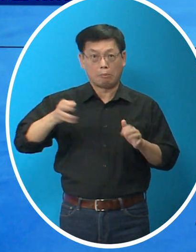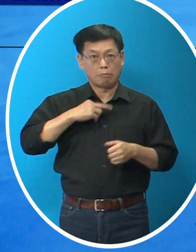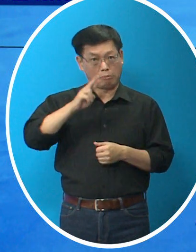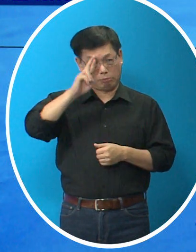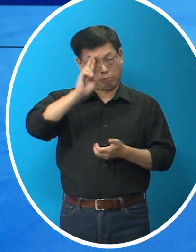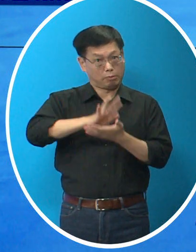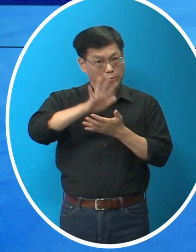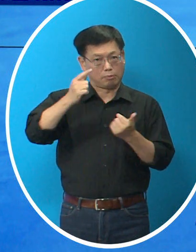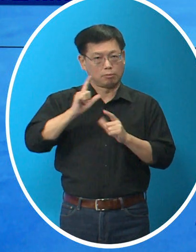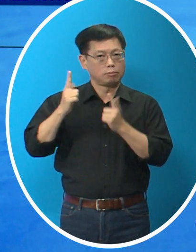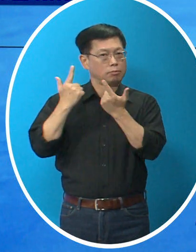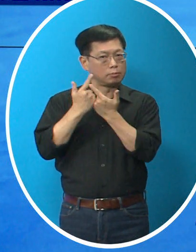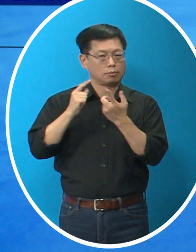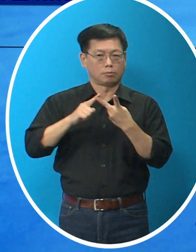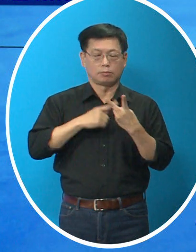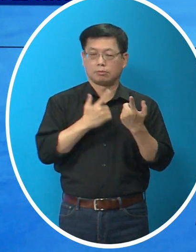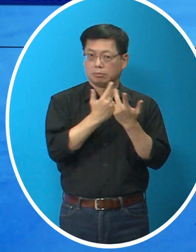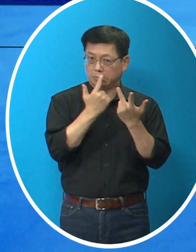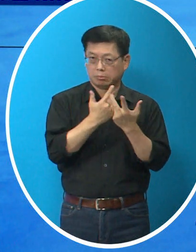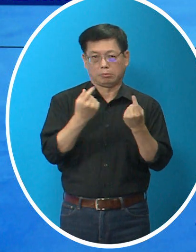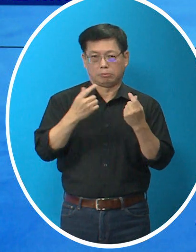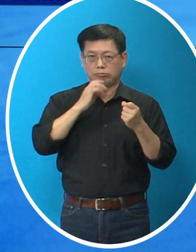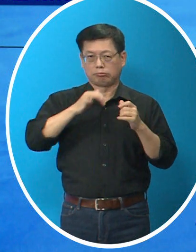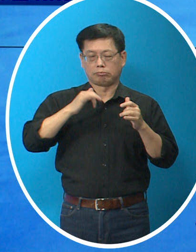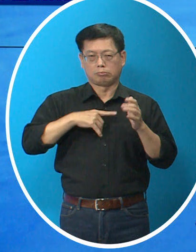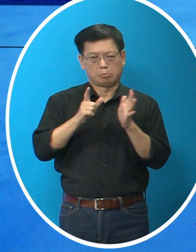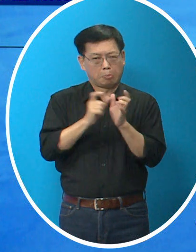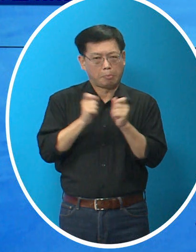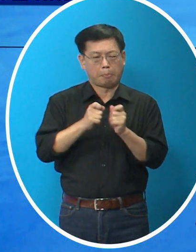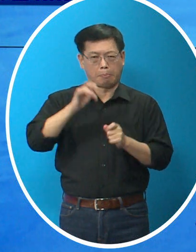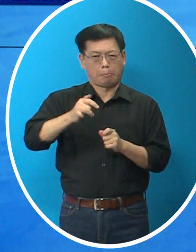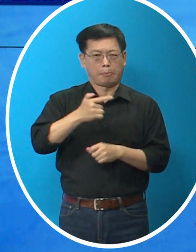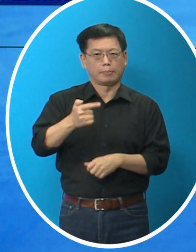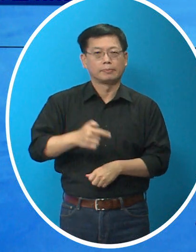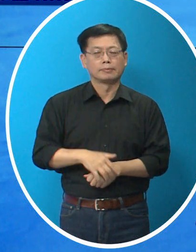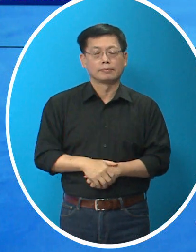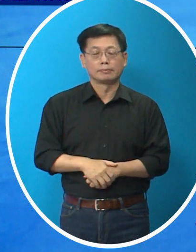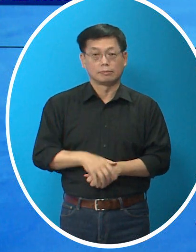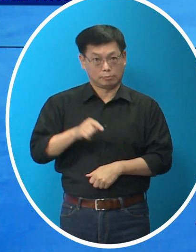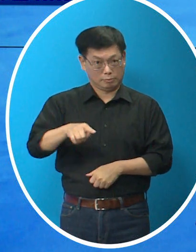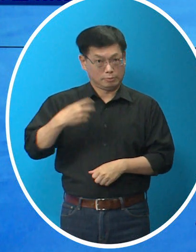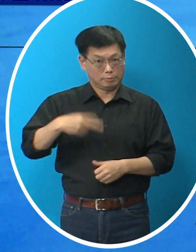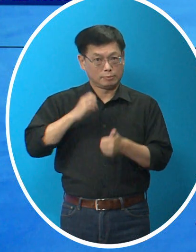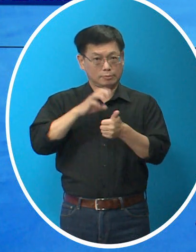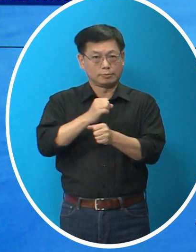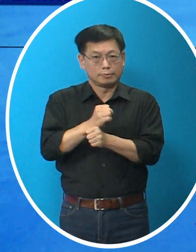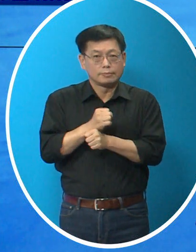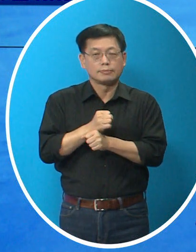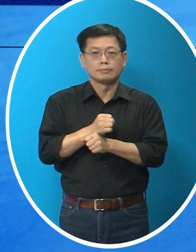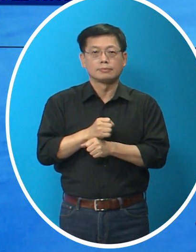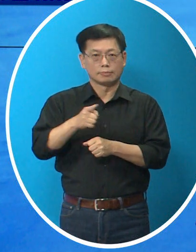東北部地區、北部地區 也都有一些短延續強降雨發生 這就是我們在提醒大家的 鋒面影響期間